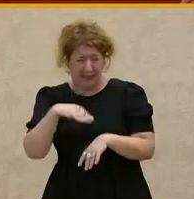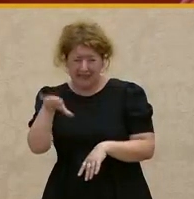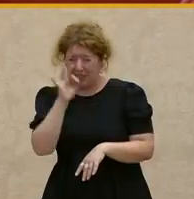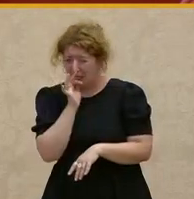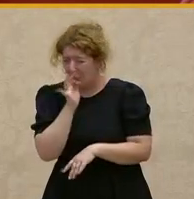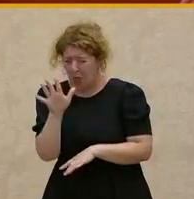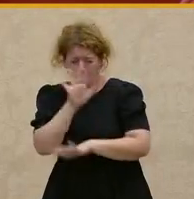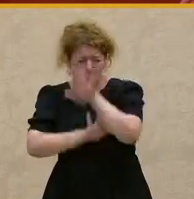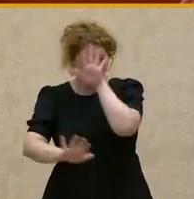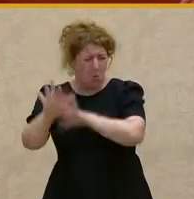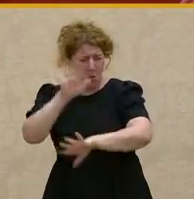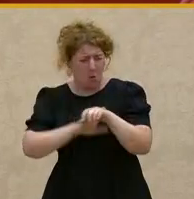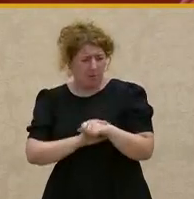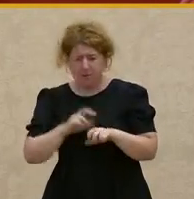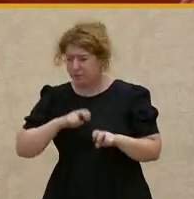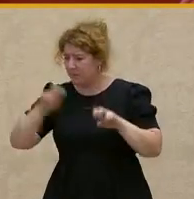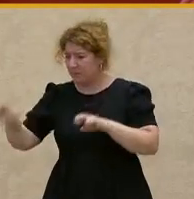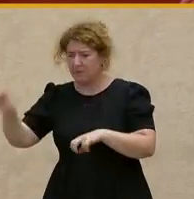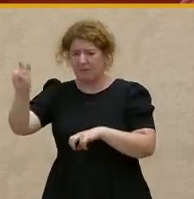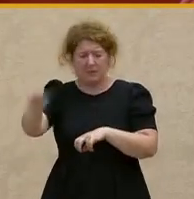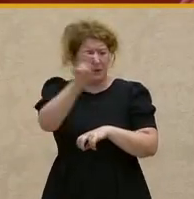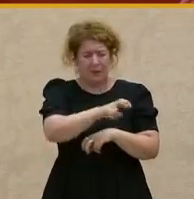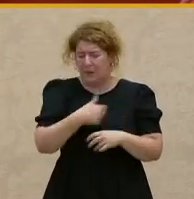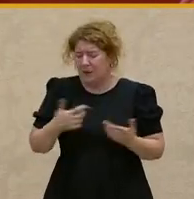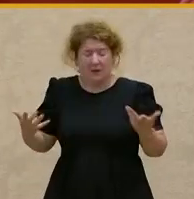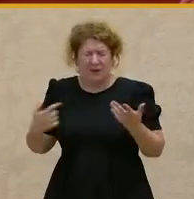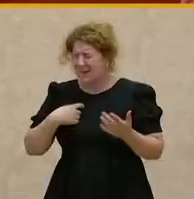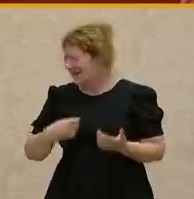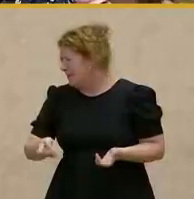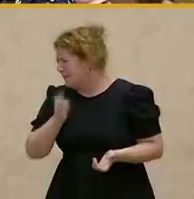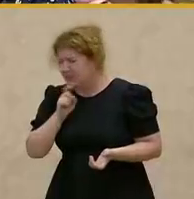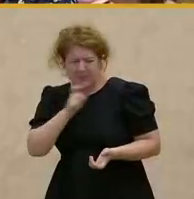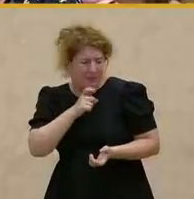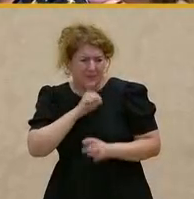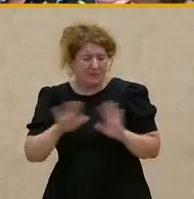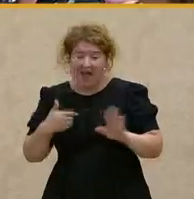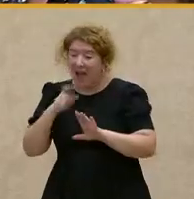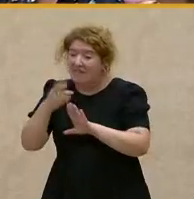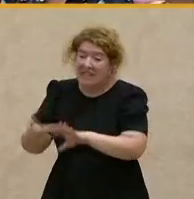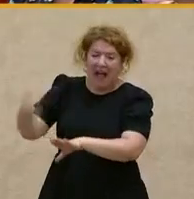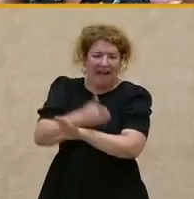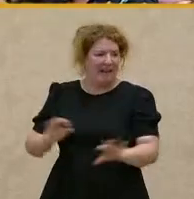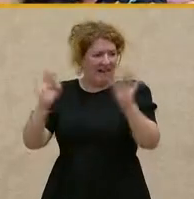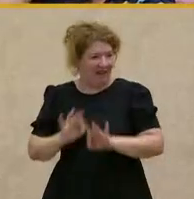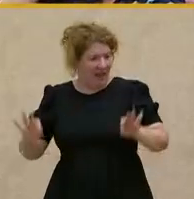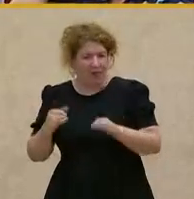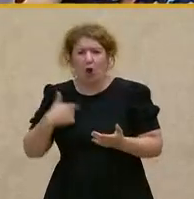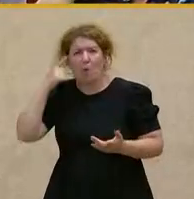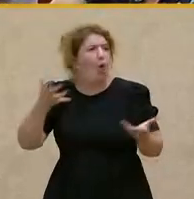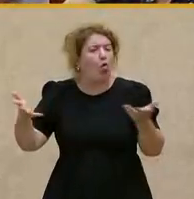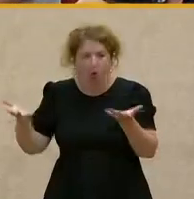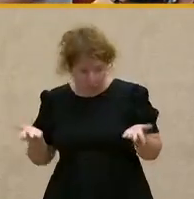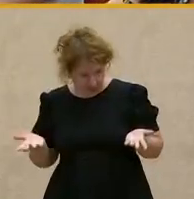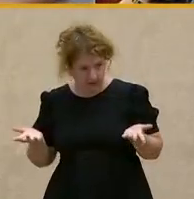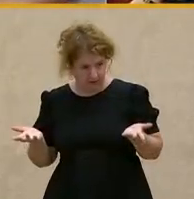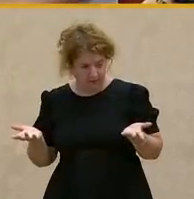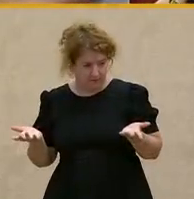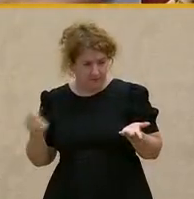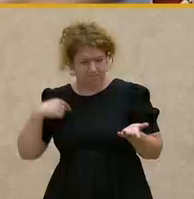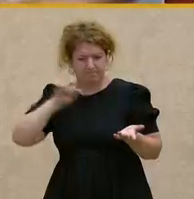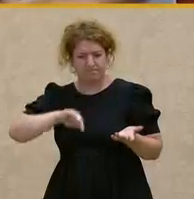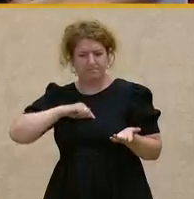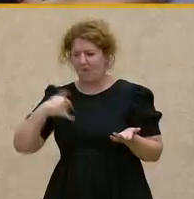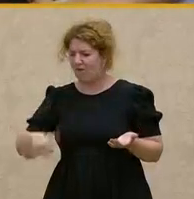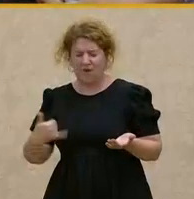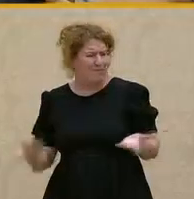traslados, sin anticipación, sin saber adónde voy ni por qué, me siento vulnerable y desorientado.